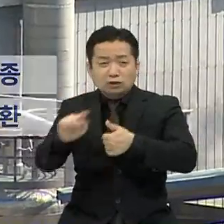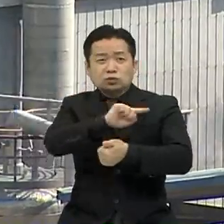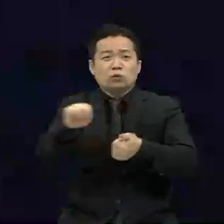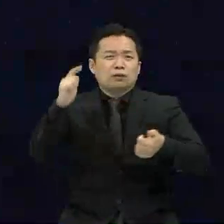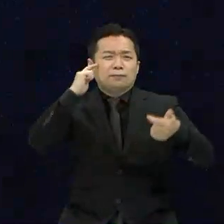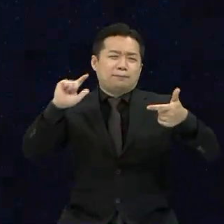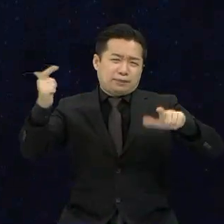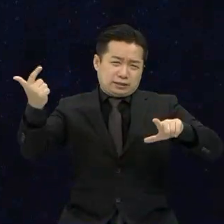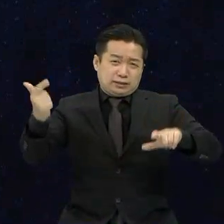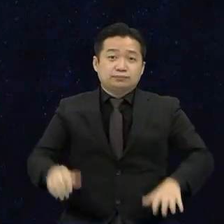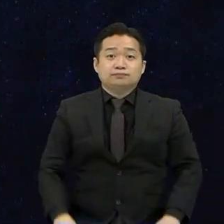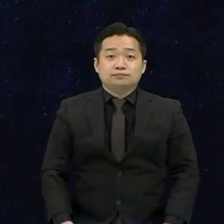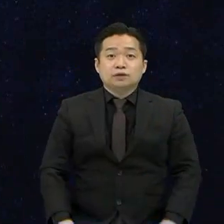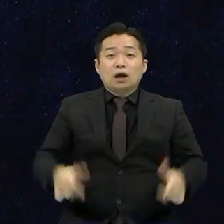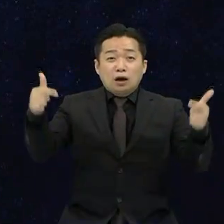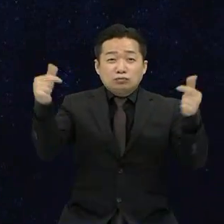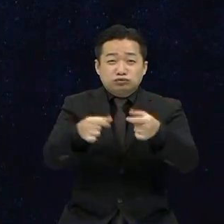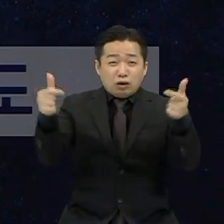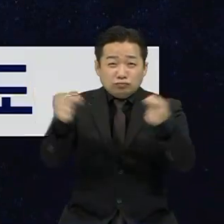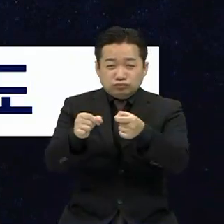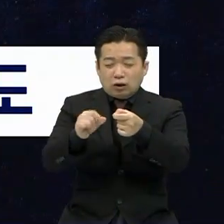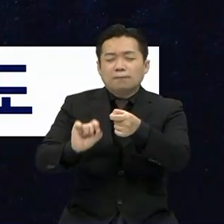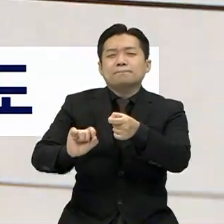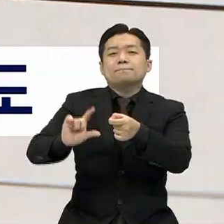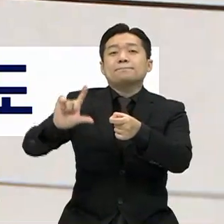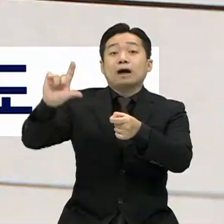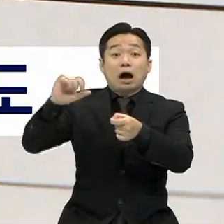감축량을 크게 늘려 여파가 엄청난데